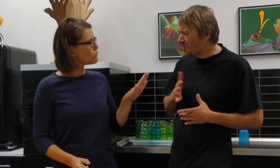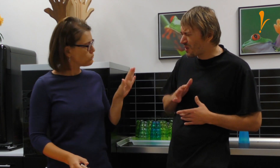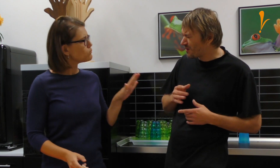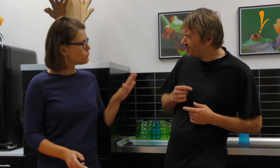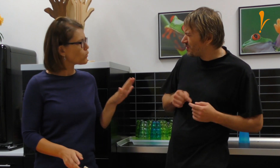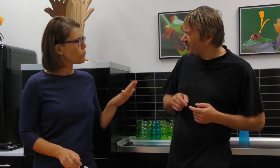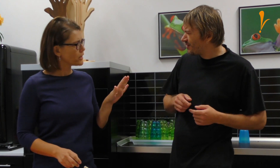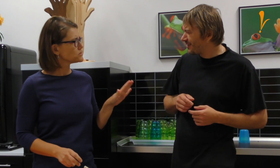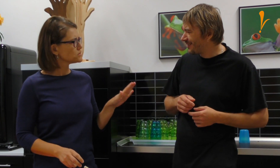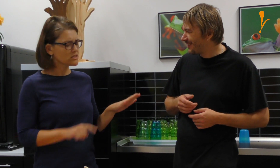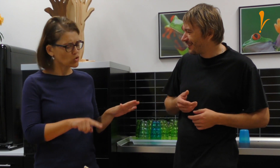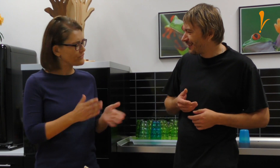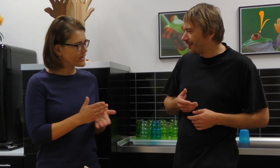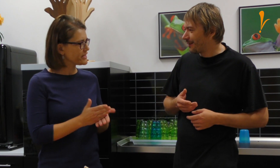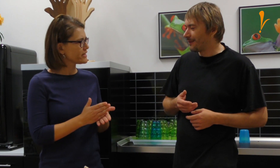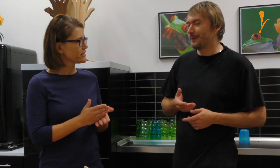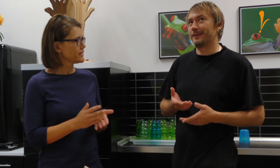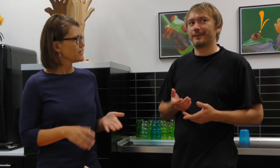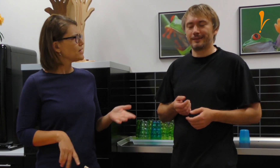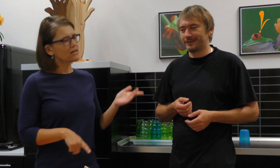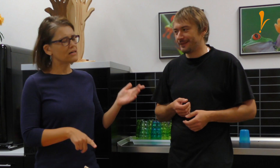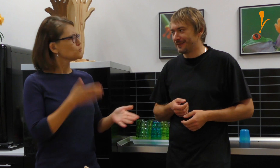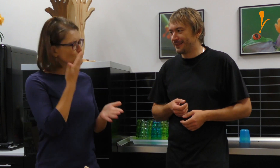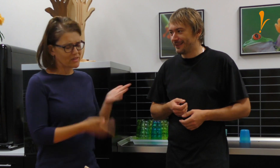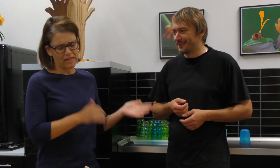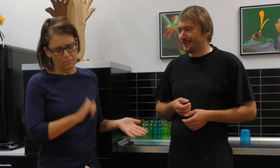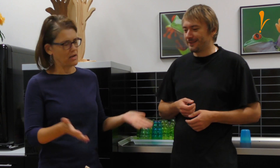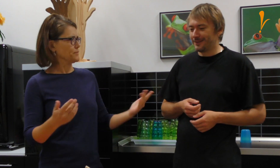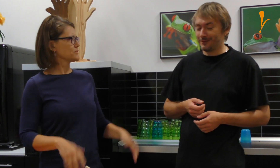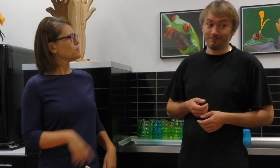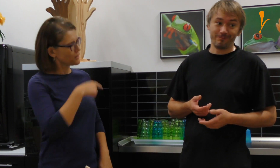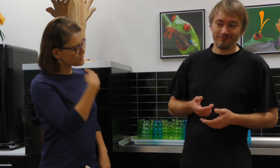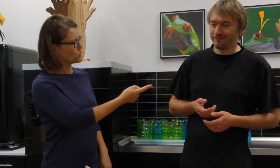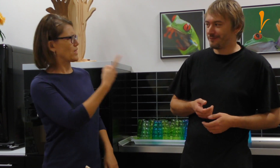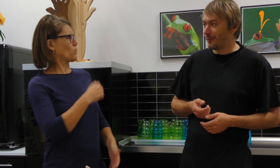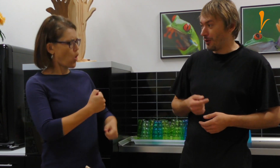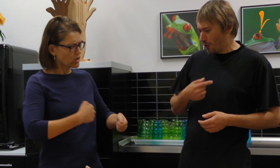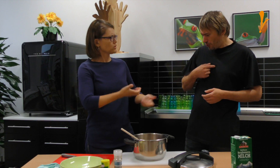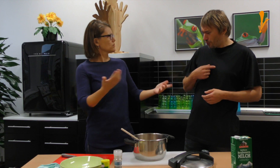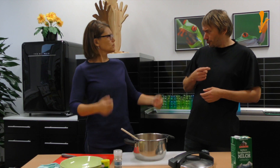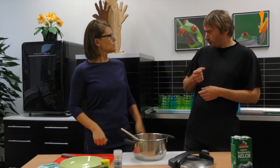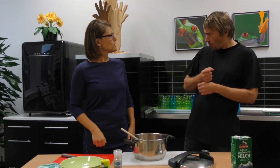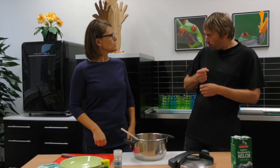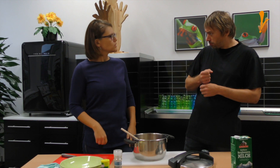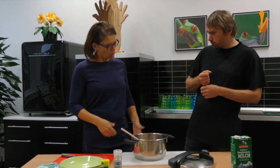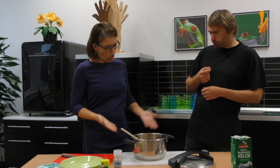Moment, es ist doch noch nicht fertig. Immer beschwerst du dich, koch doch selber. Ich und kochen?